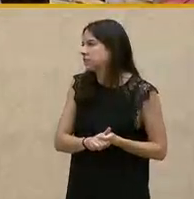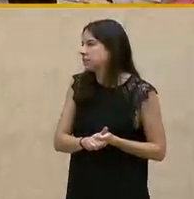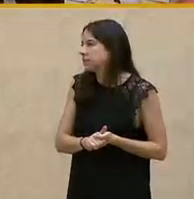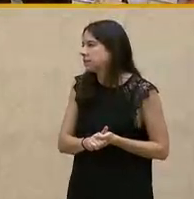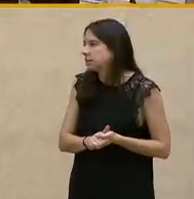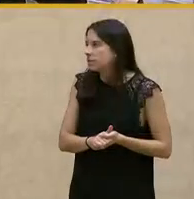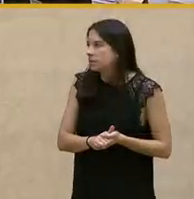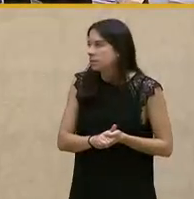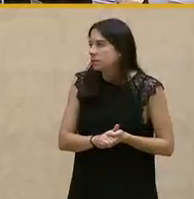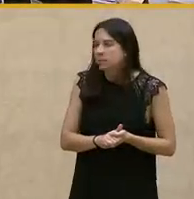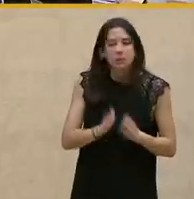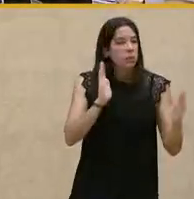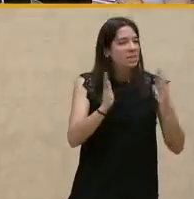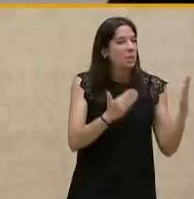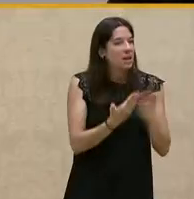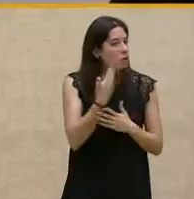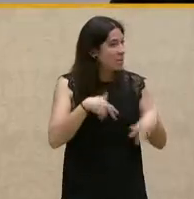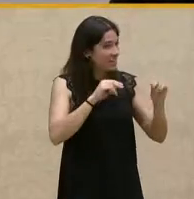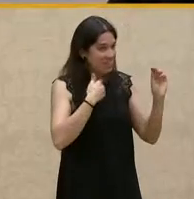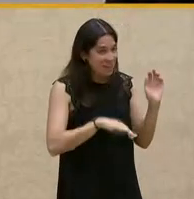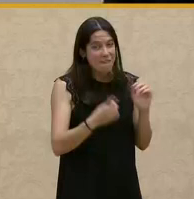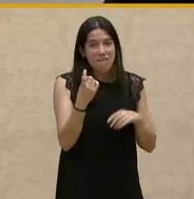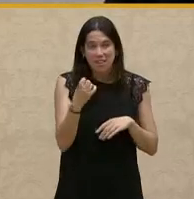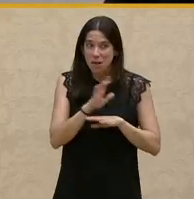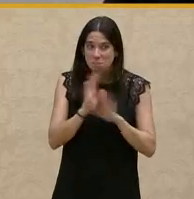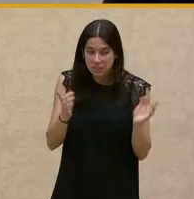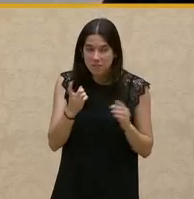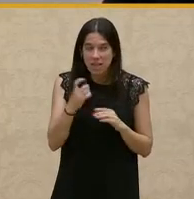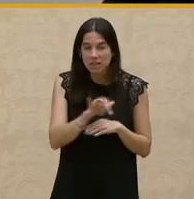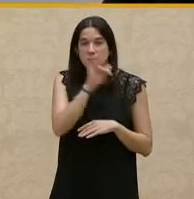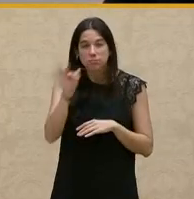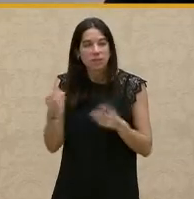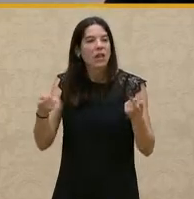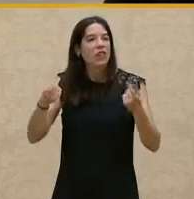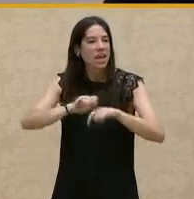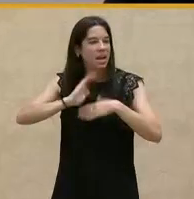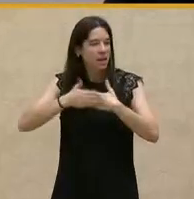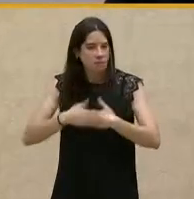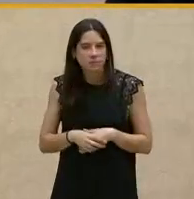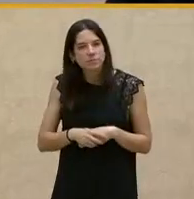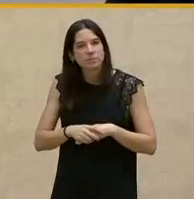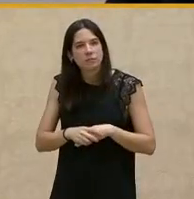esta etapa de la jornada y nos quedaría por fin pasar al cierre de sesión. Quizá a algunos os haya